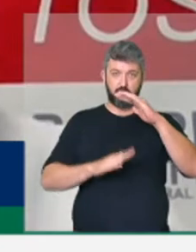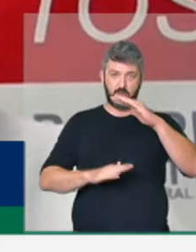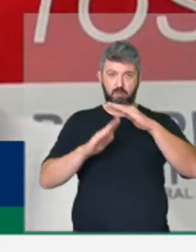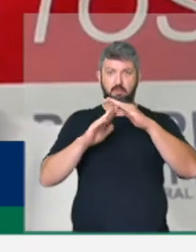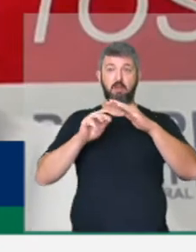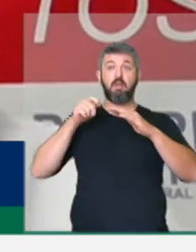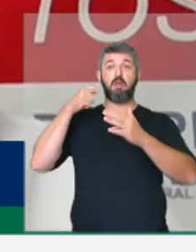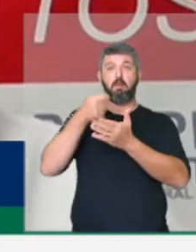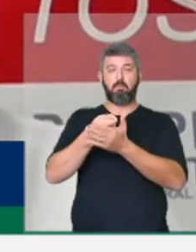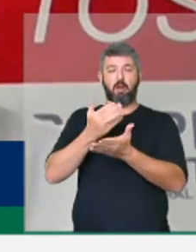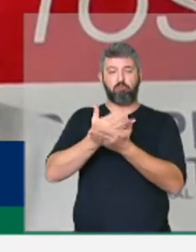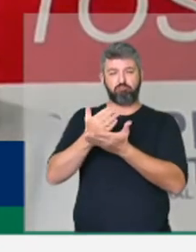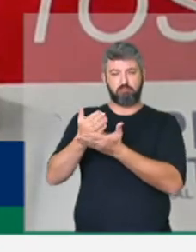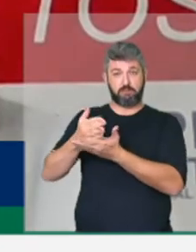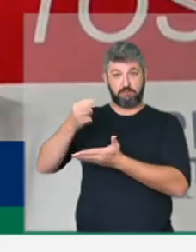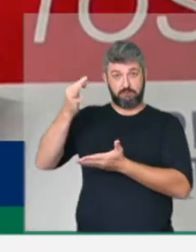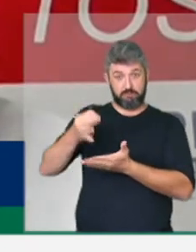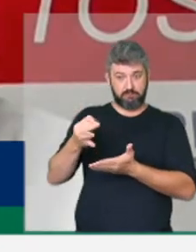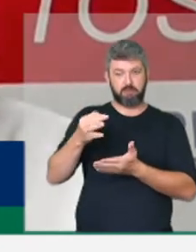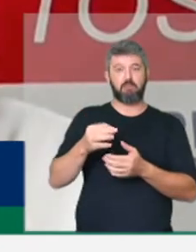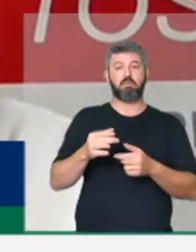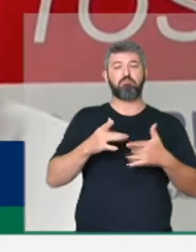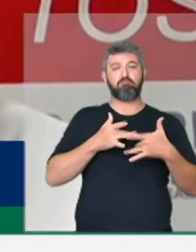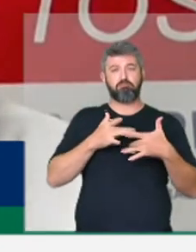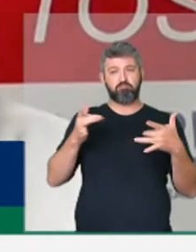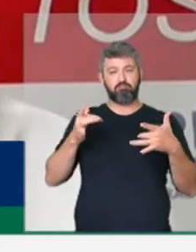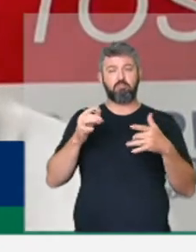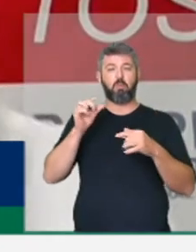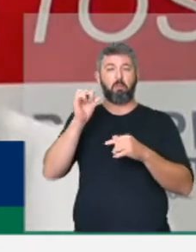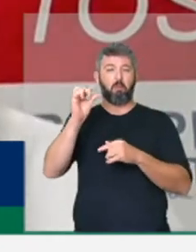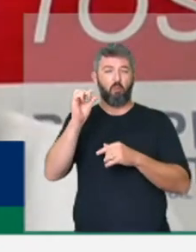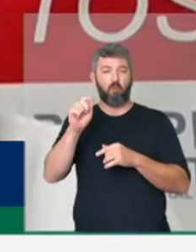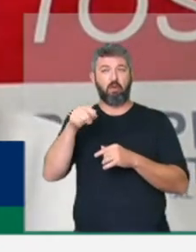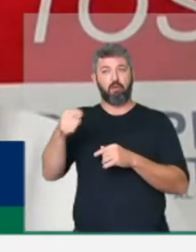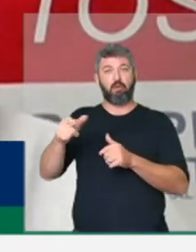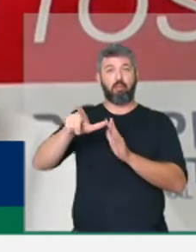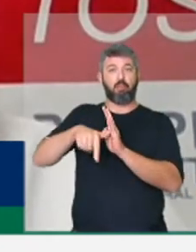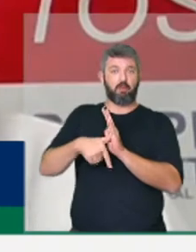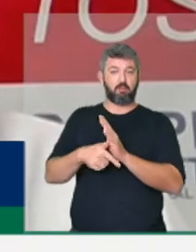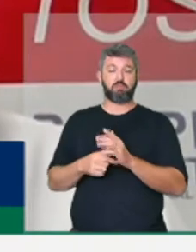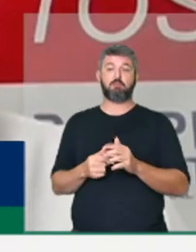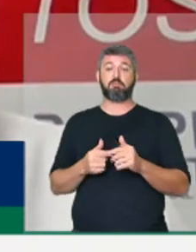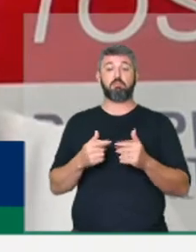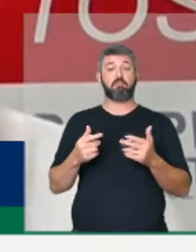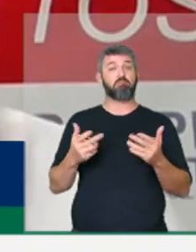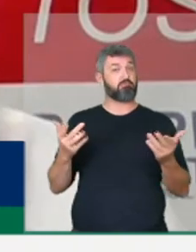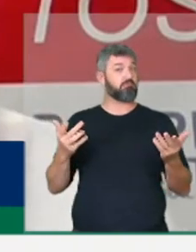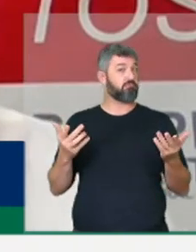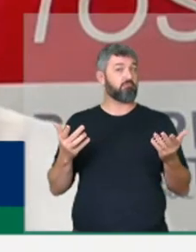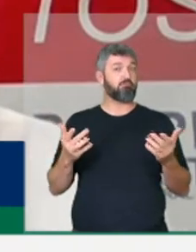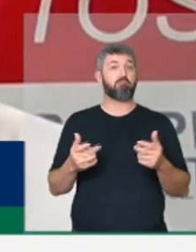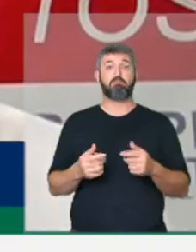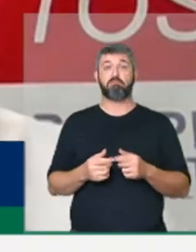AGORA COMO QUER A... O RELATOR MUITAS BENESSES, EXAGEROU O RELATOR. ESSE É O PROBLEMA. POR ISSO NÓS SOMOS A FAVOR DO DESTAQUE.